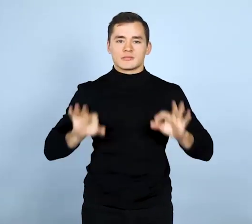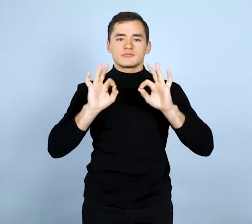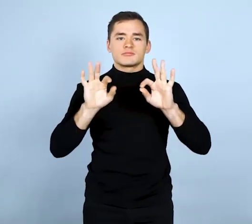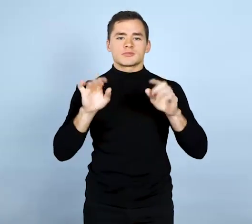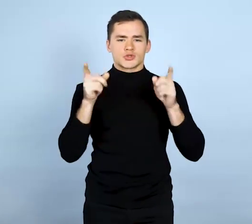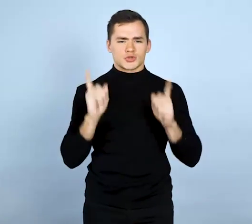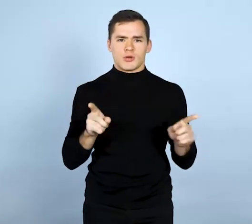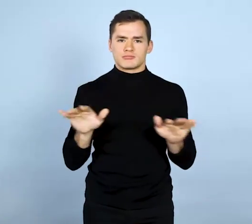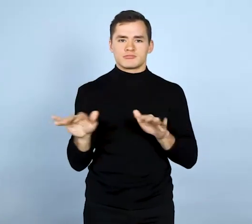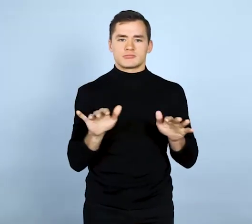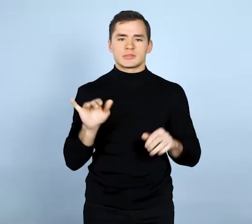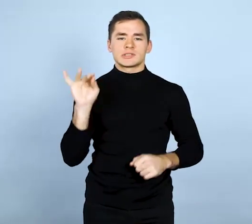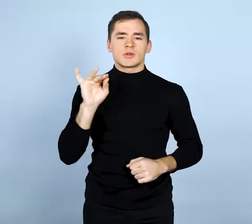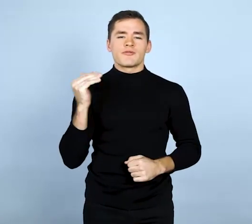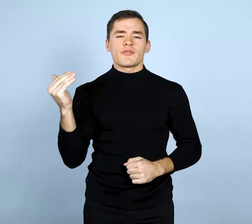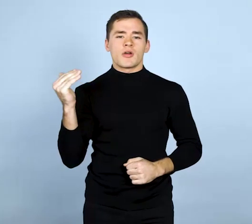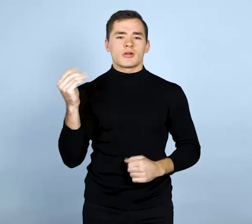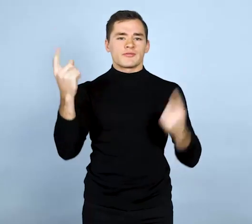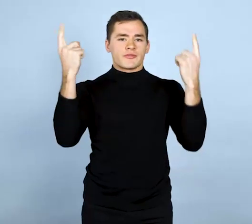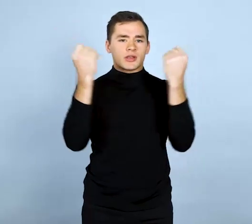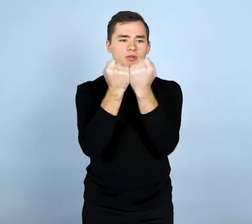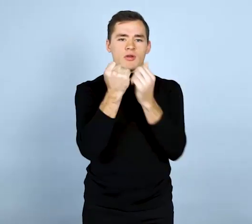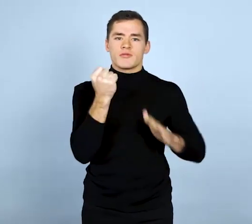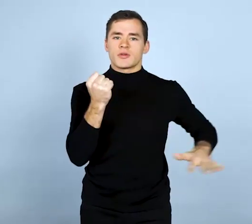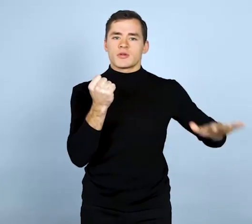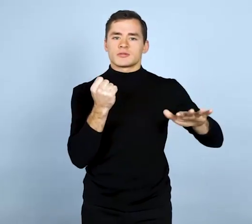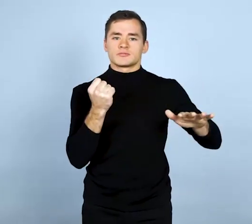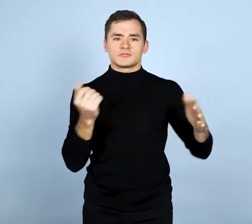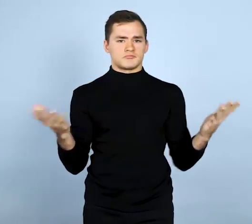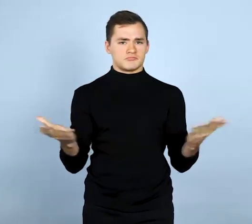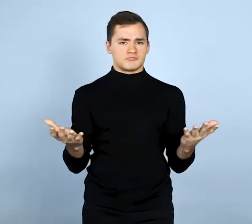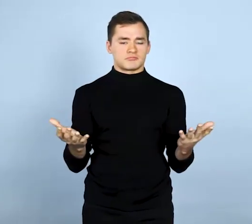представляет собой реальный сюжет из новгородской истории,